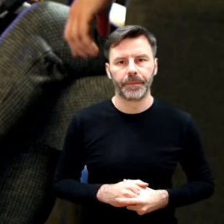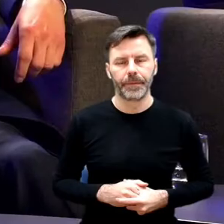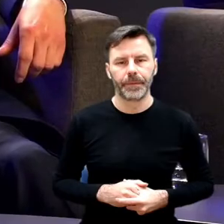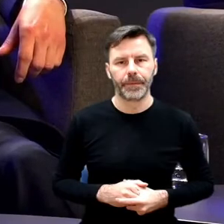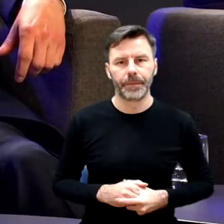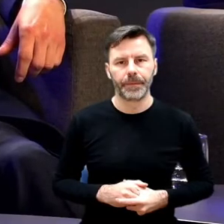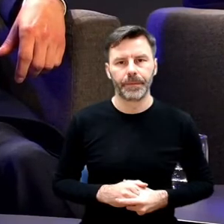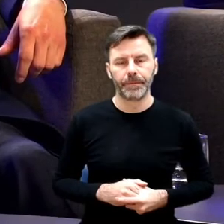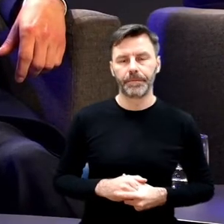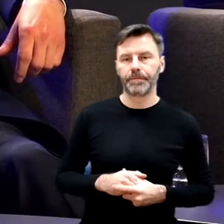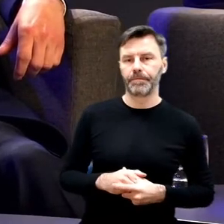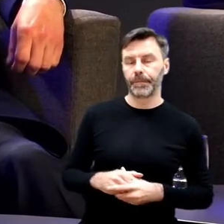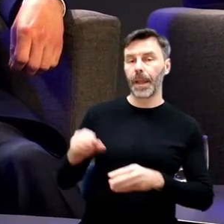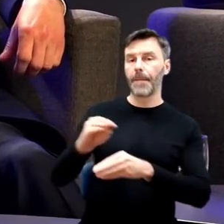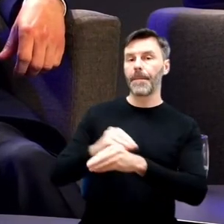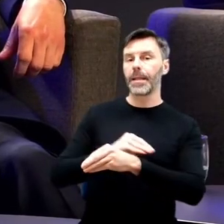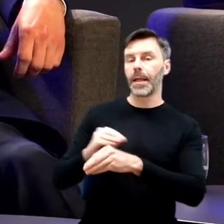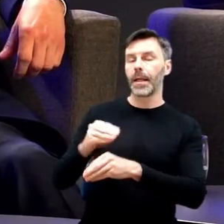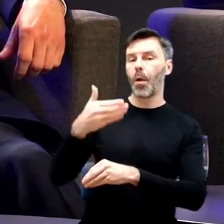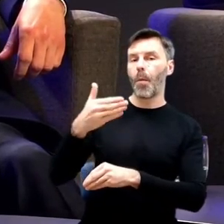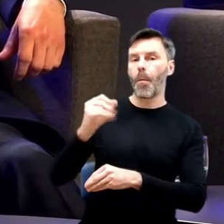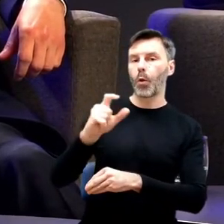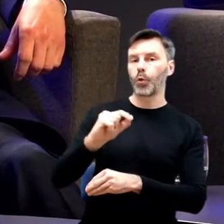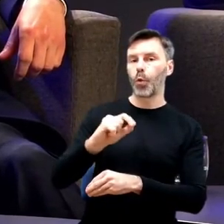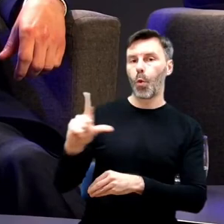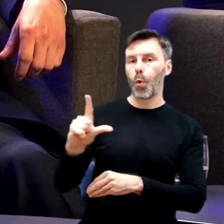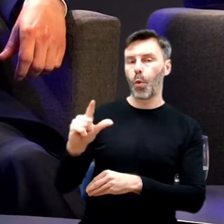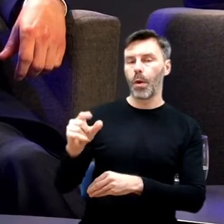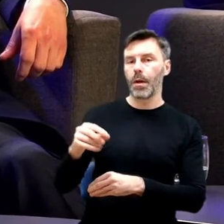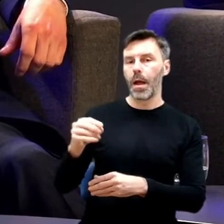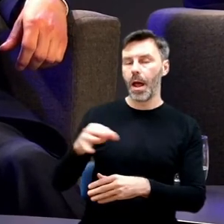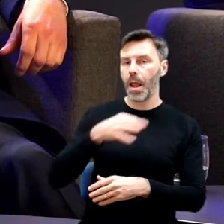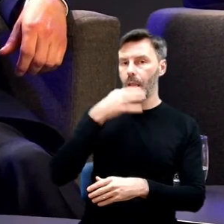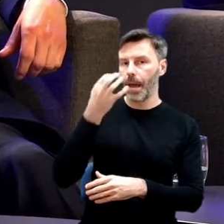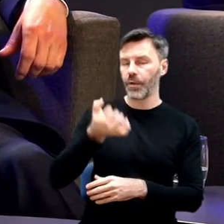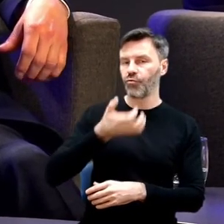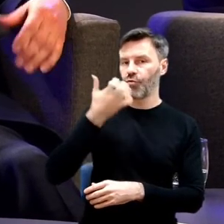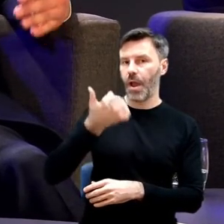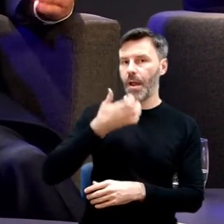te wskaźniki przenikalności ciepła od budownictwa tradycyjnego.